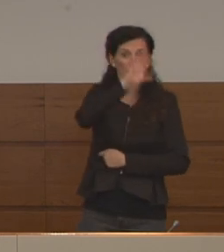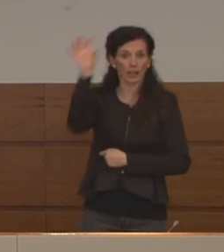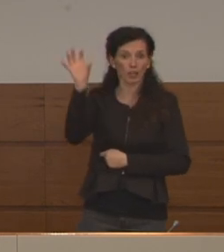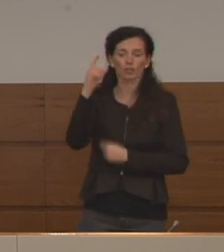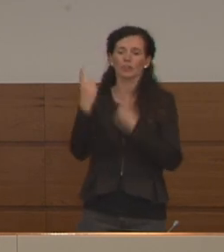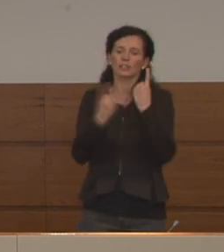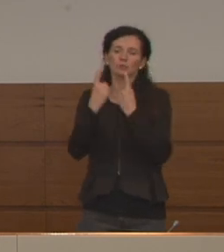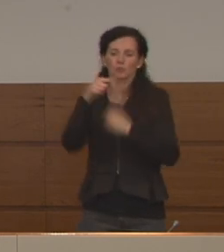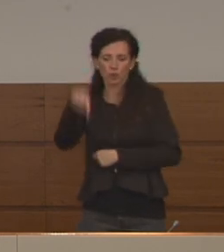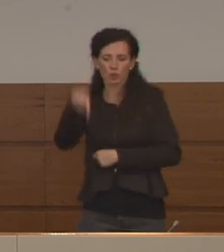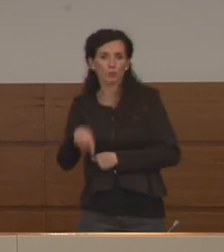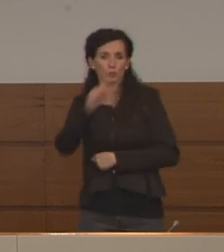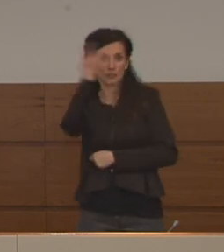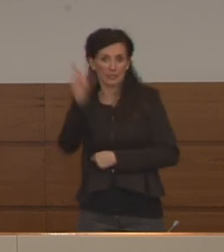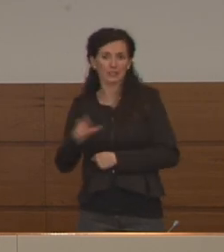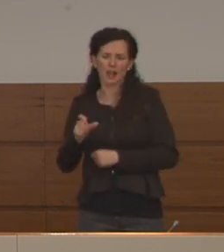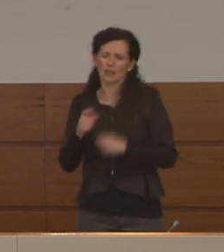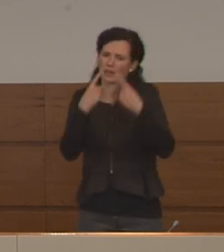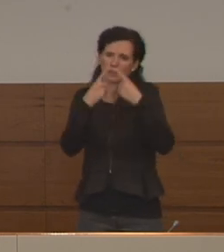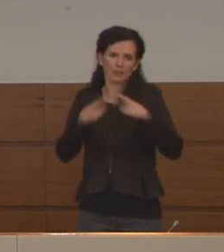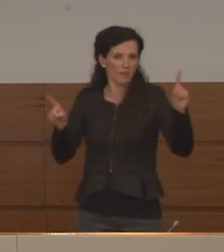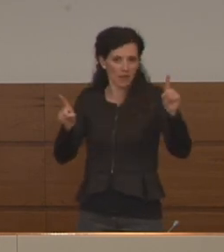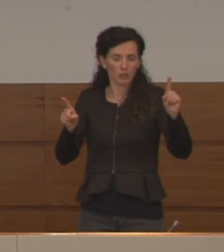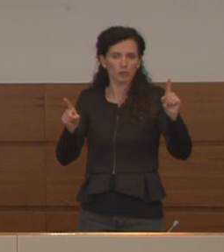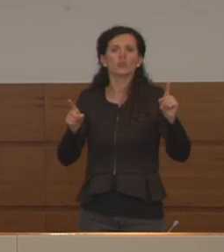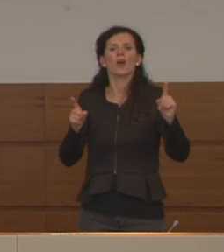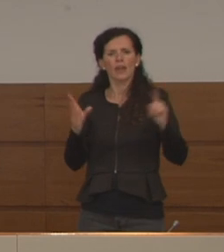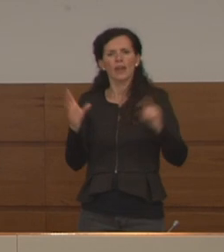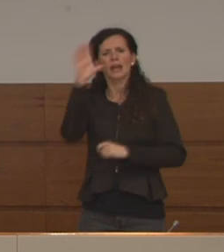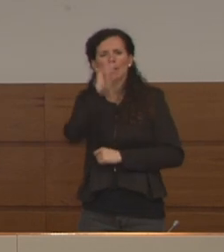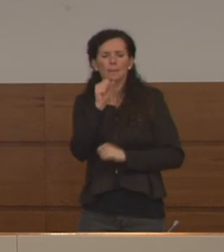probabilmente un'altra. Ma anche a livello di micro comunità, anche a